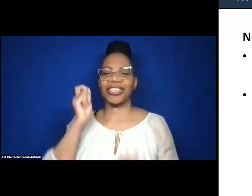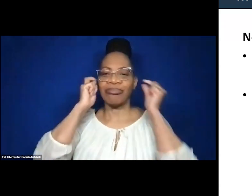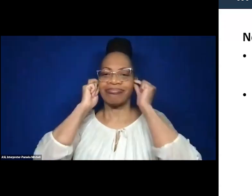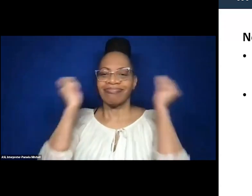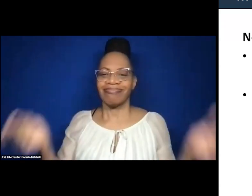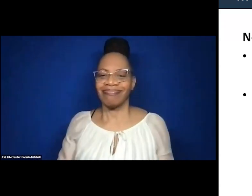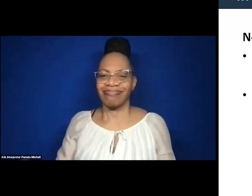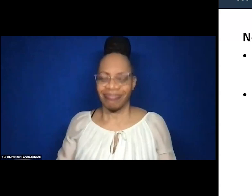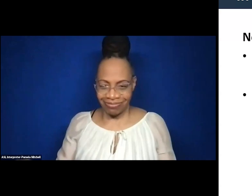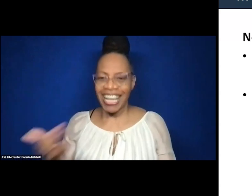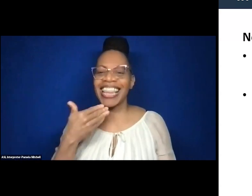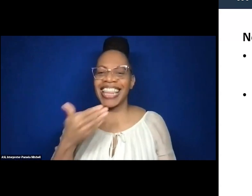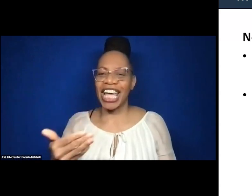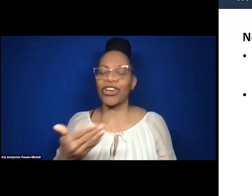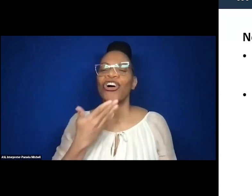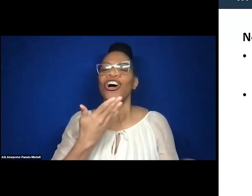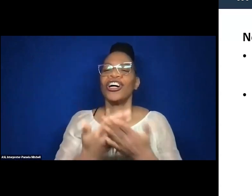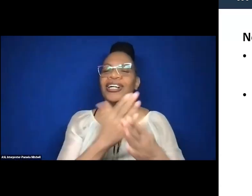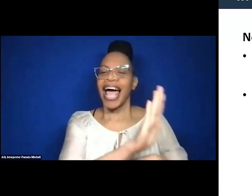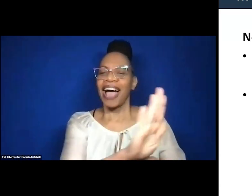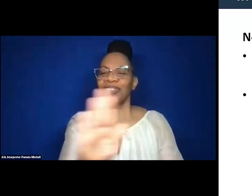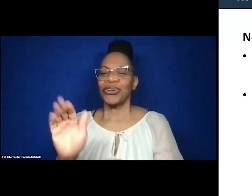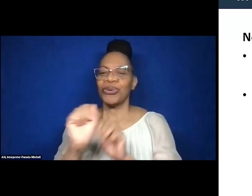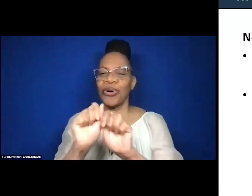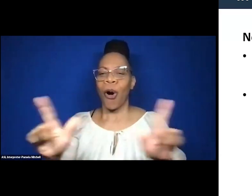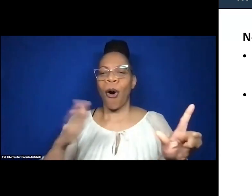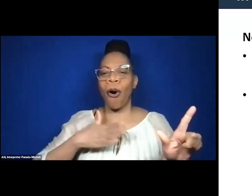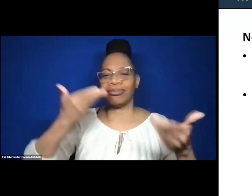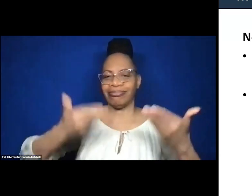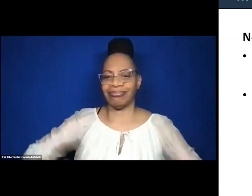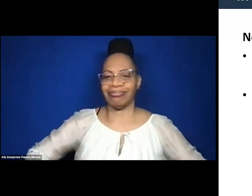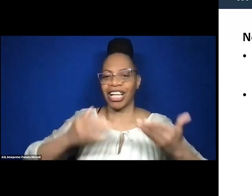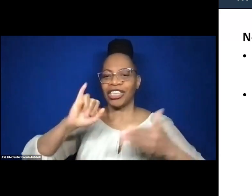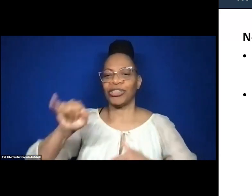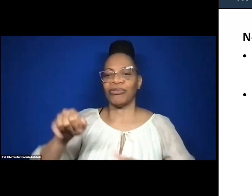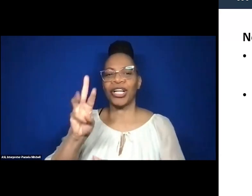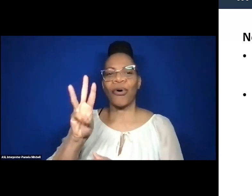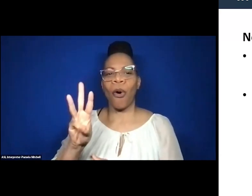Gracias. Buenas tardes a todos. Mi nombre es Jarita Walker. Soy especialista en asuntos públicos aquí